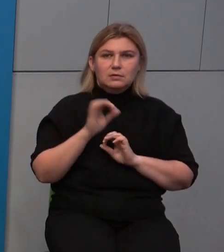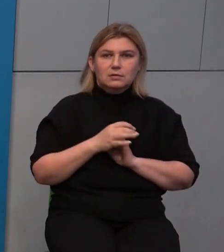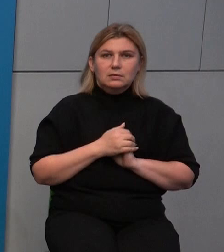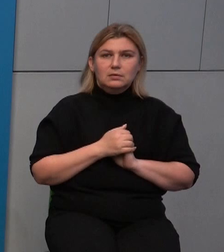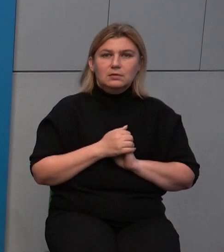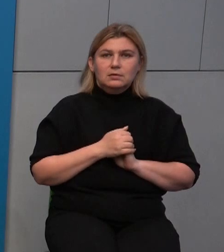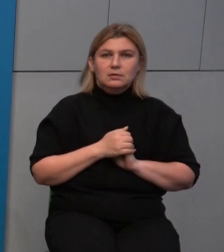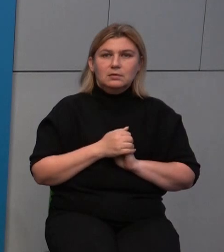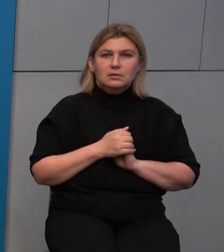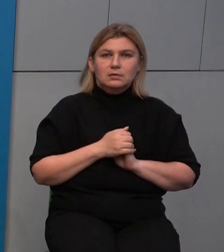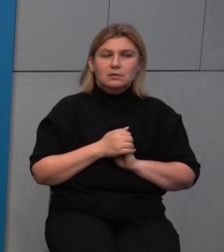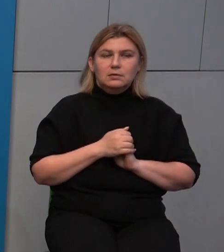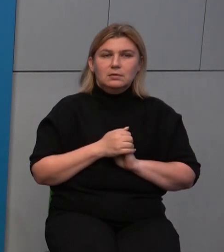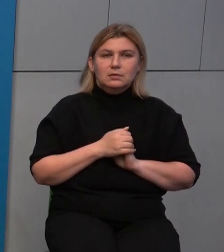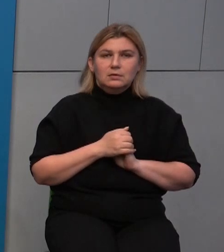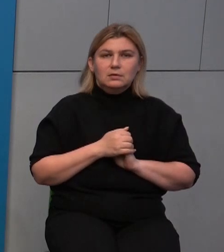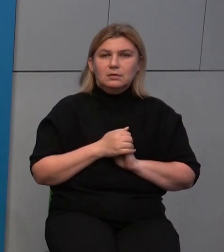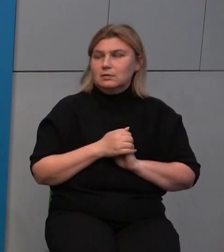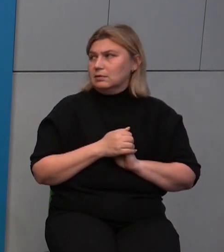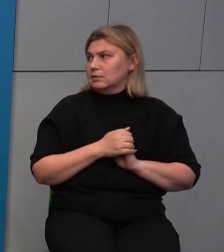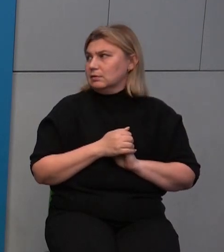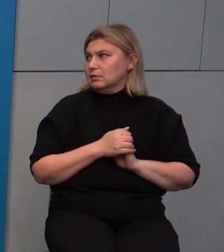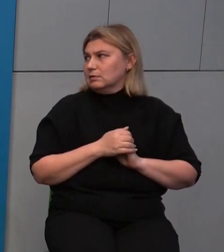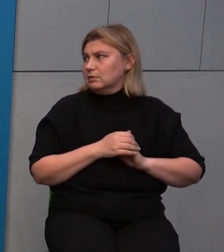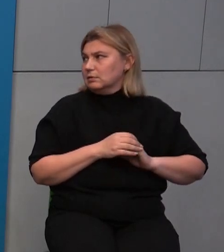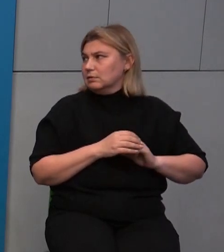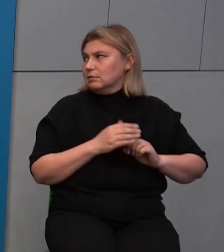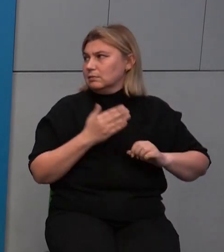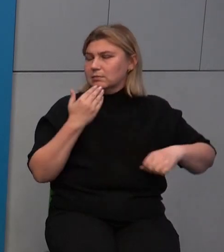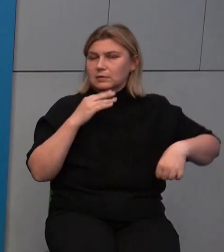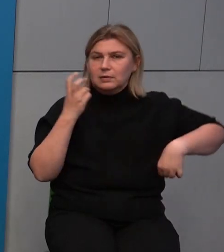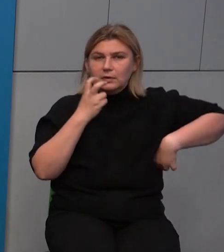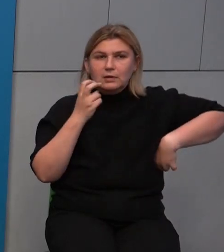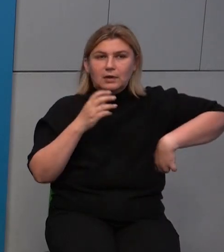Więc jest bardzo ciekawe to doświadczenie.